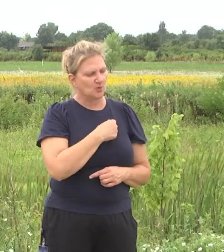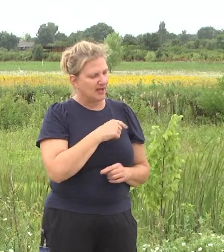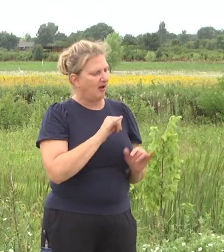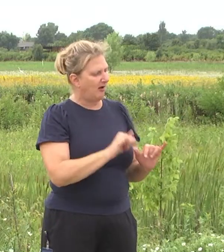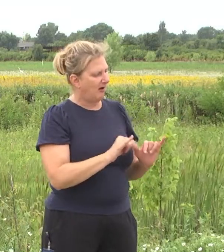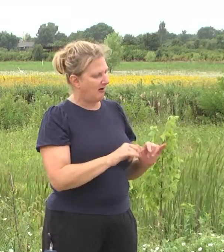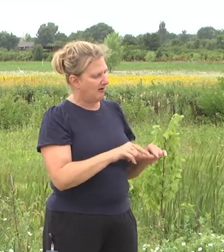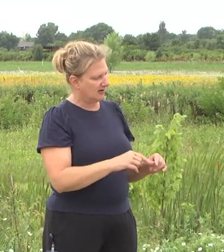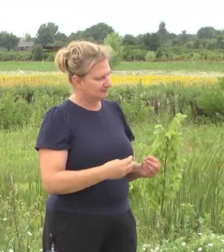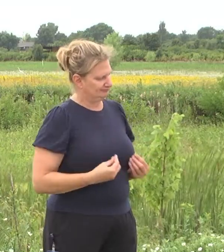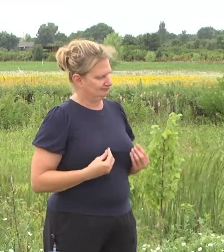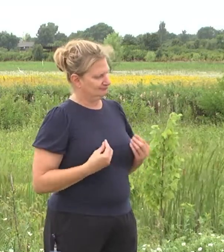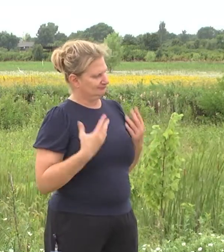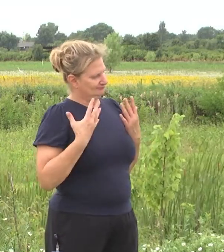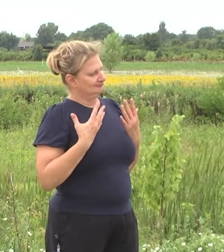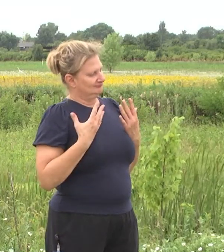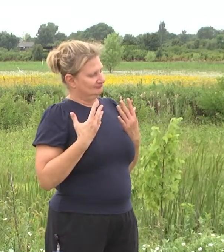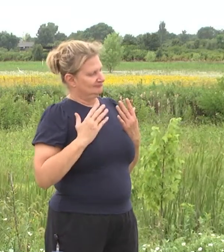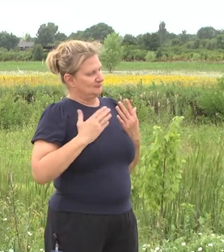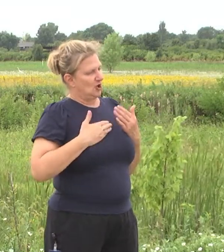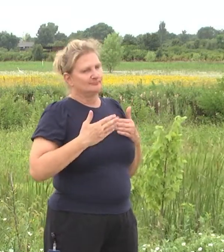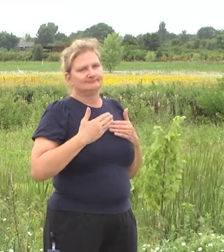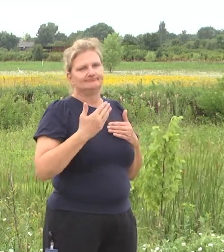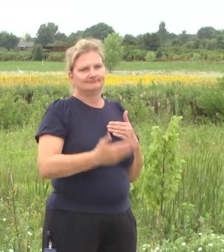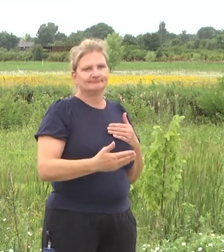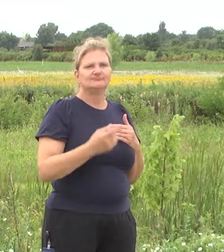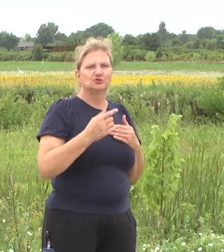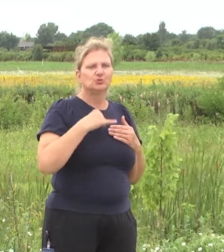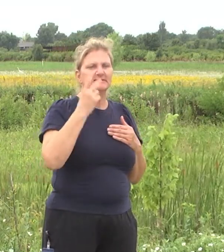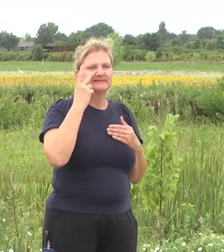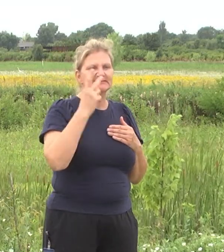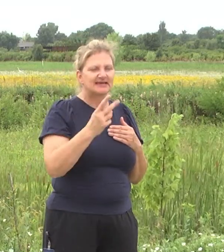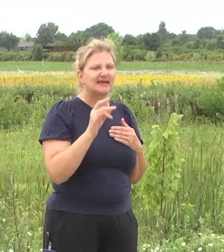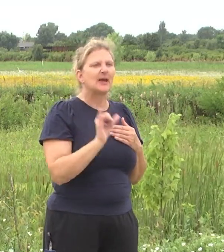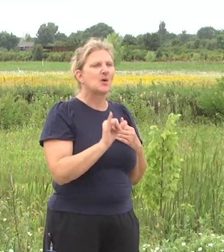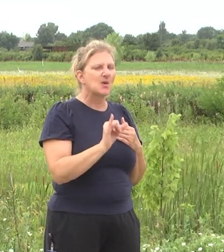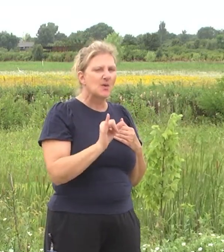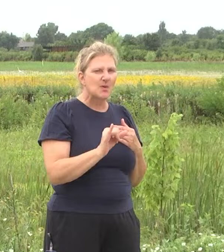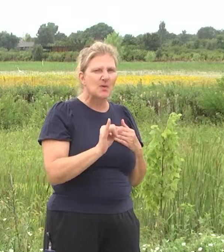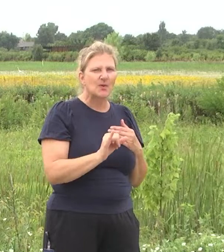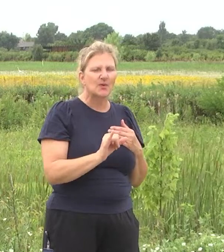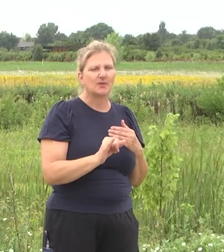acero corten. Lo verán allí, y algunas imágenes reflejan lo que